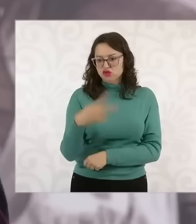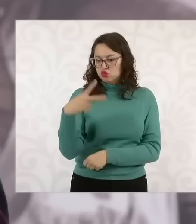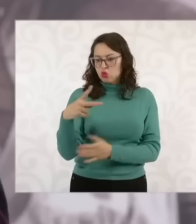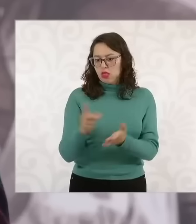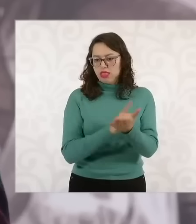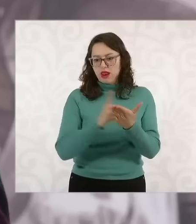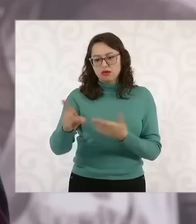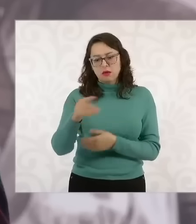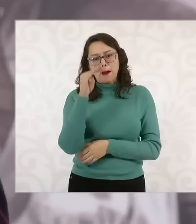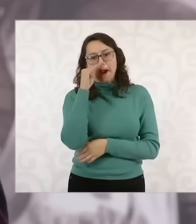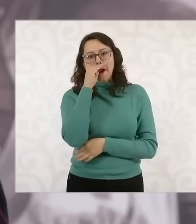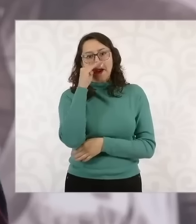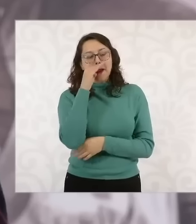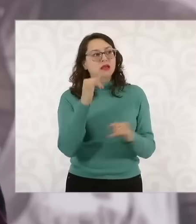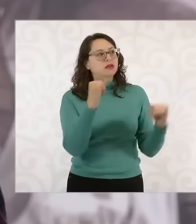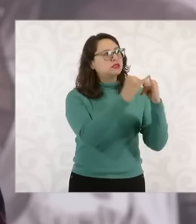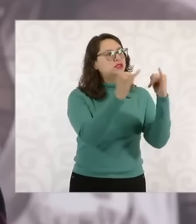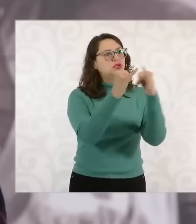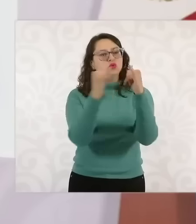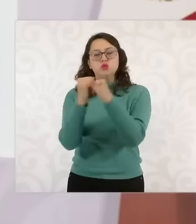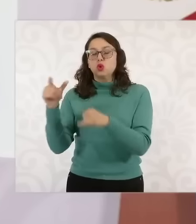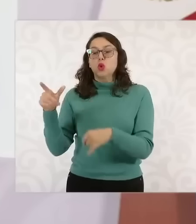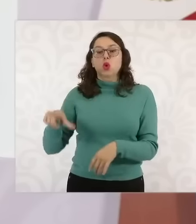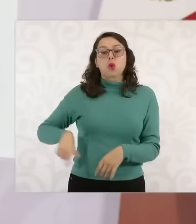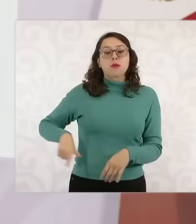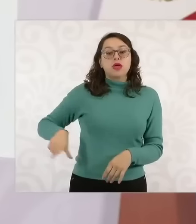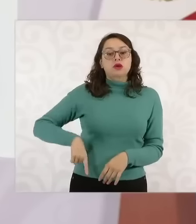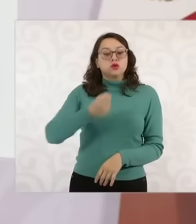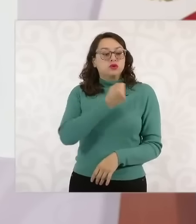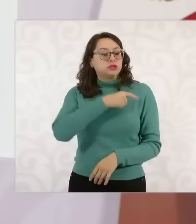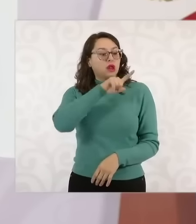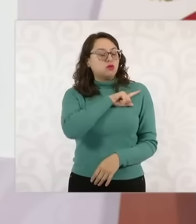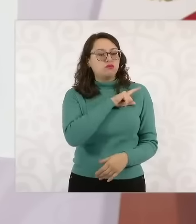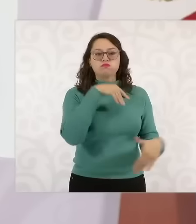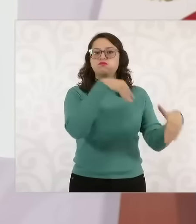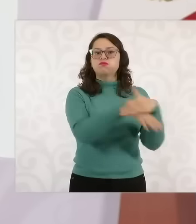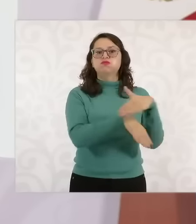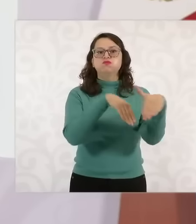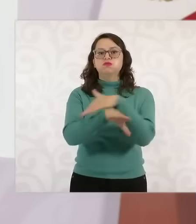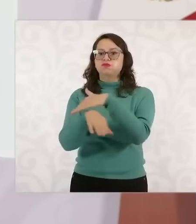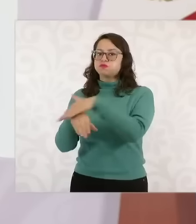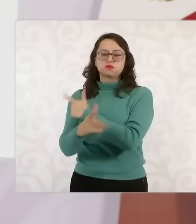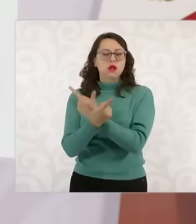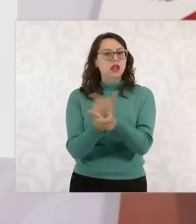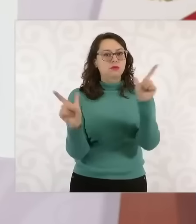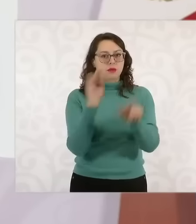a cualquier institución pública del gobierno de México para la atención a su salud. Siguiente.